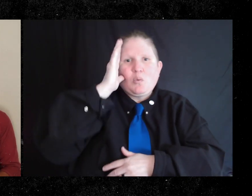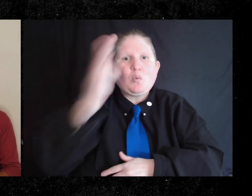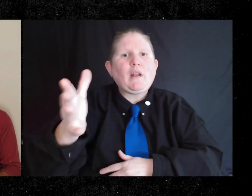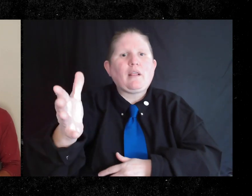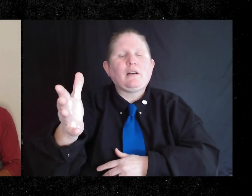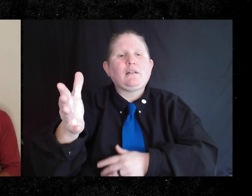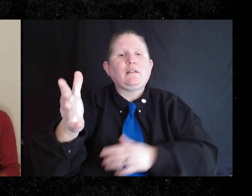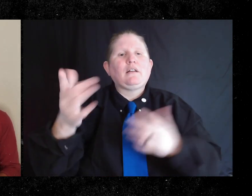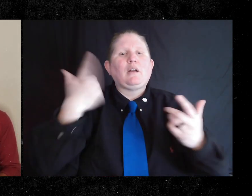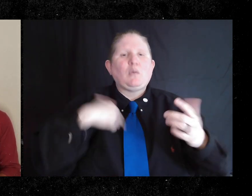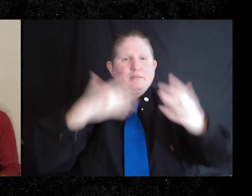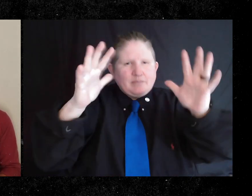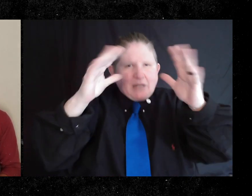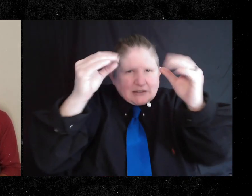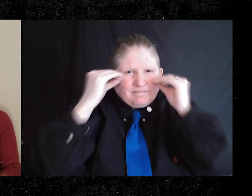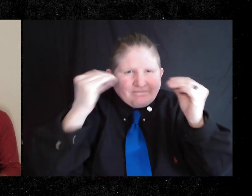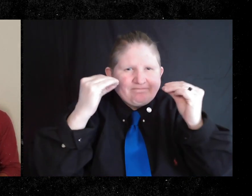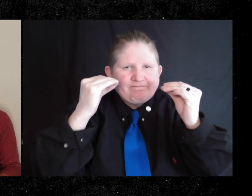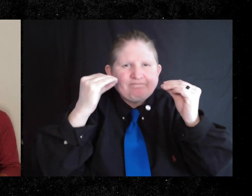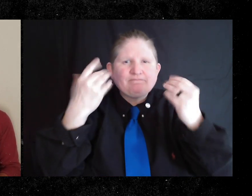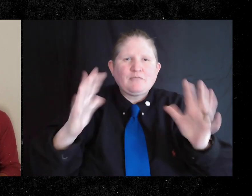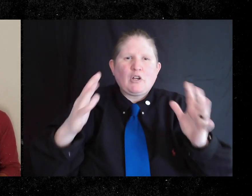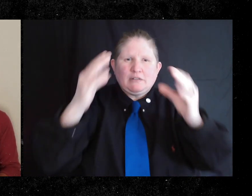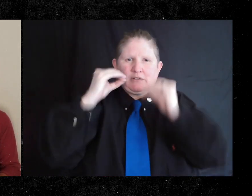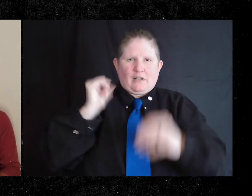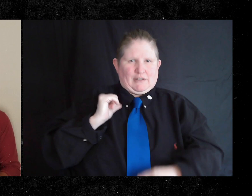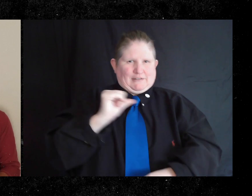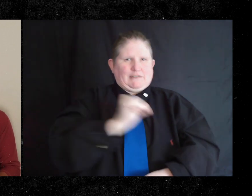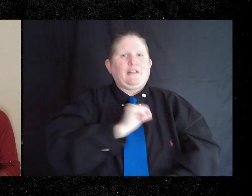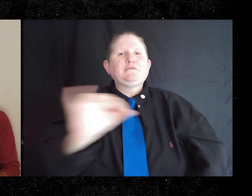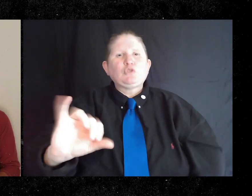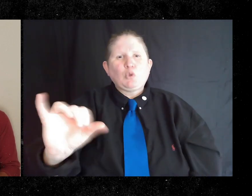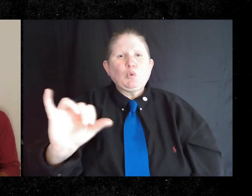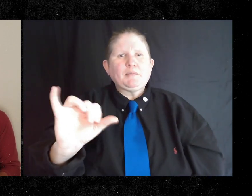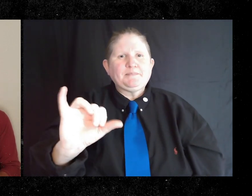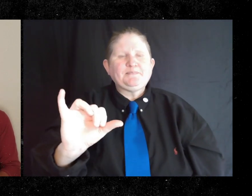porque es lo que nos han enseñado y es lo que nos hemos enseñado a nosotros mismos.